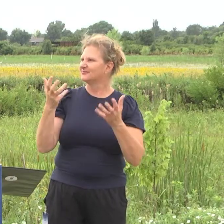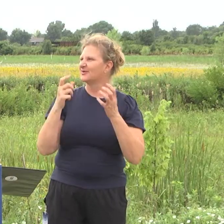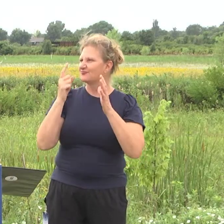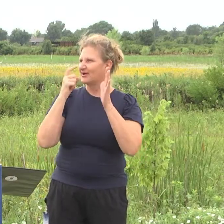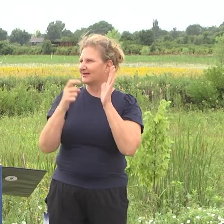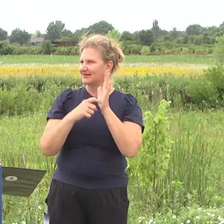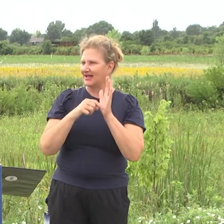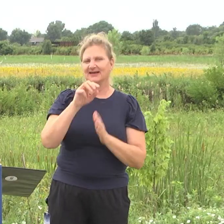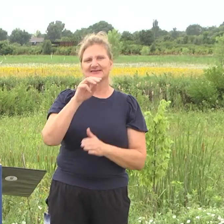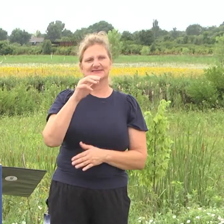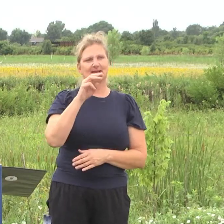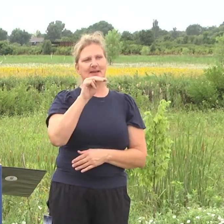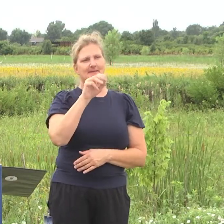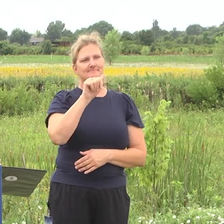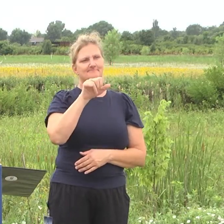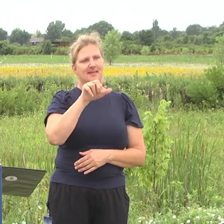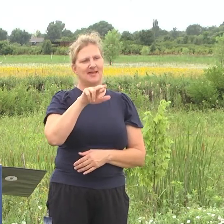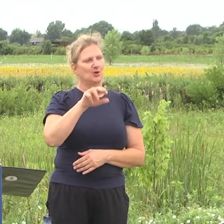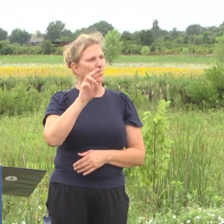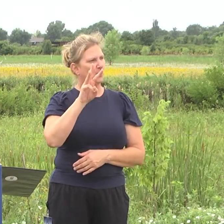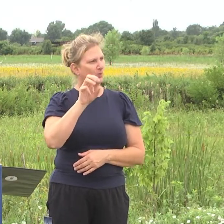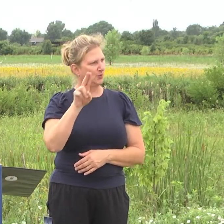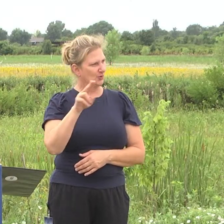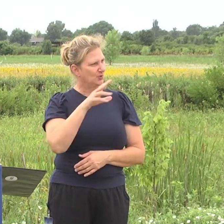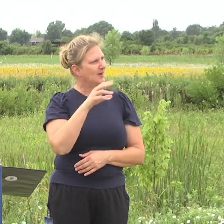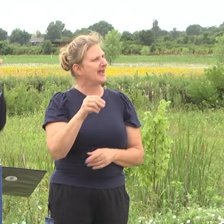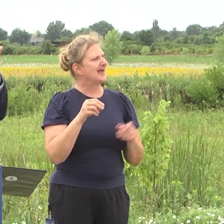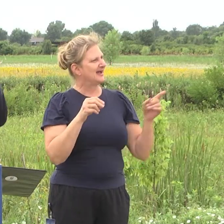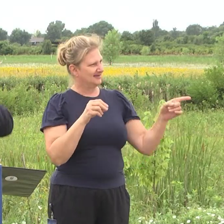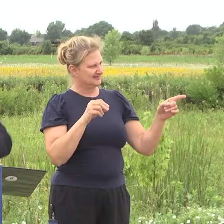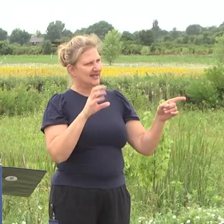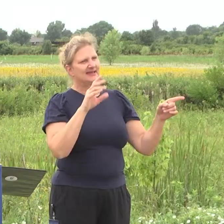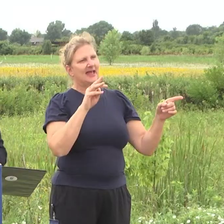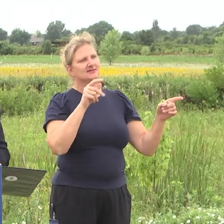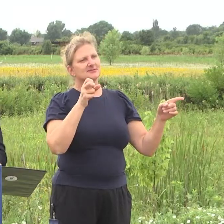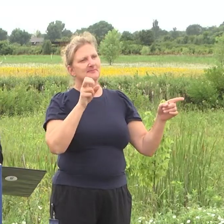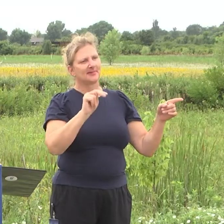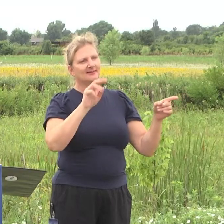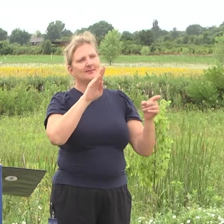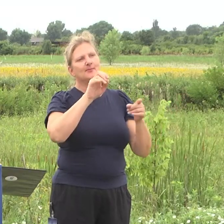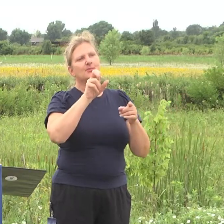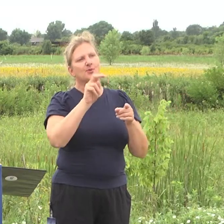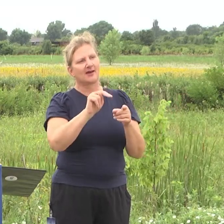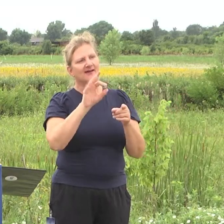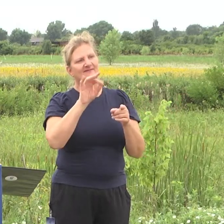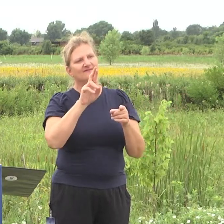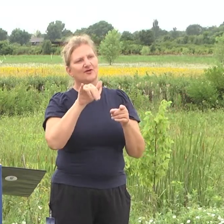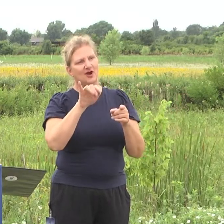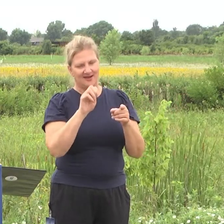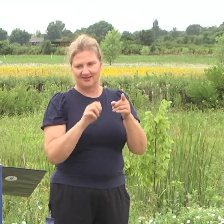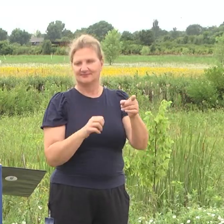del exconcejal del Distrito 5, Brian Fry. Gracias por su presencia y gracias